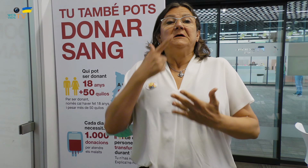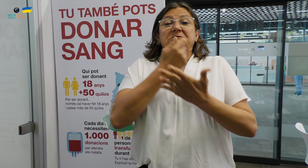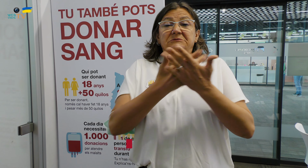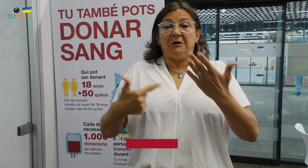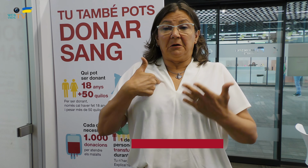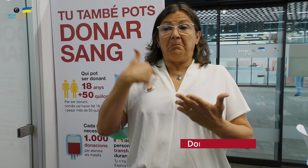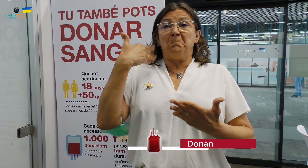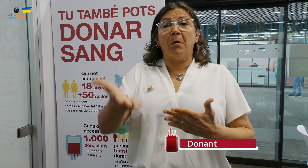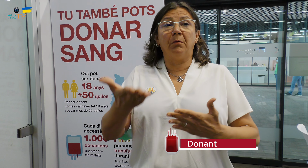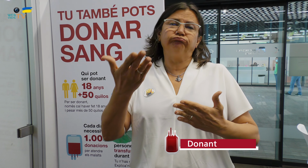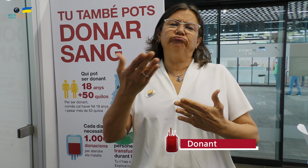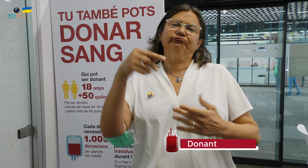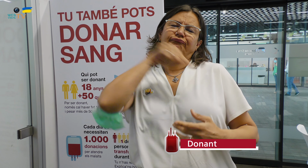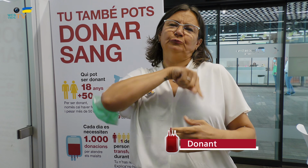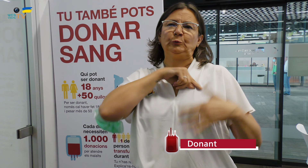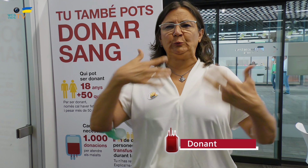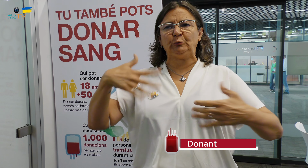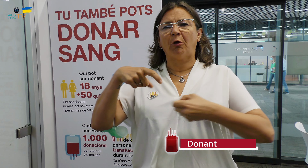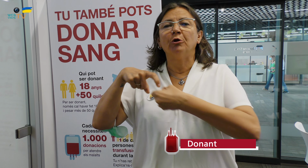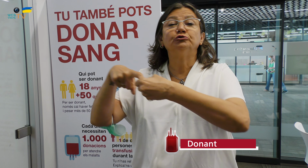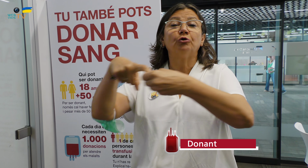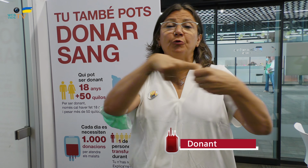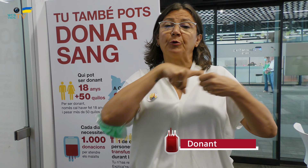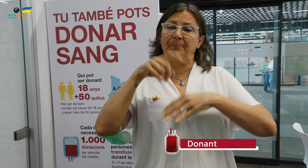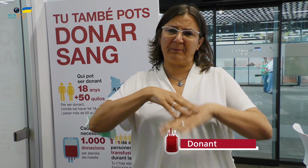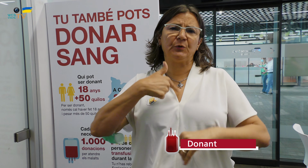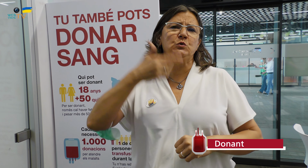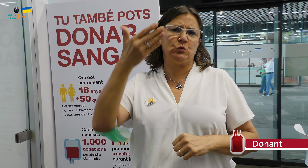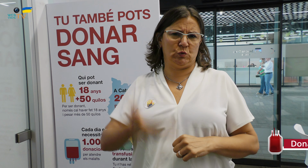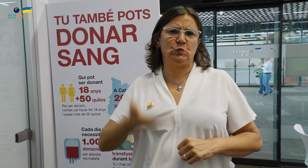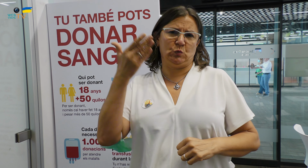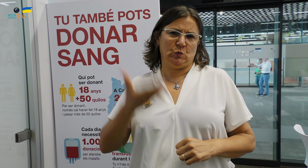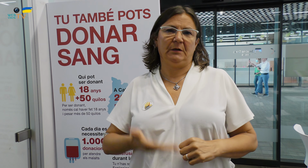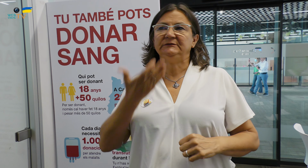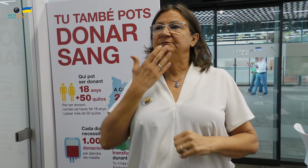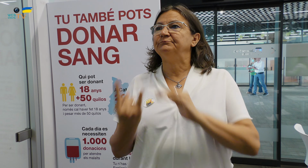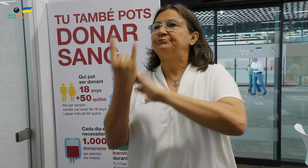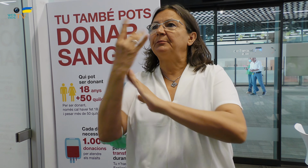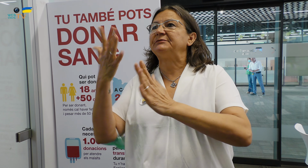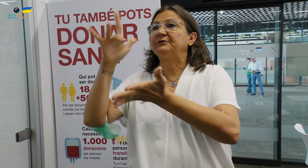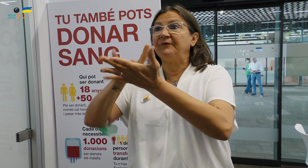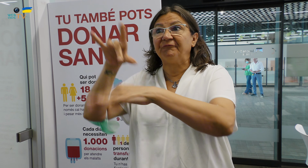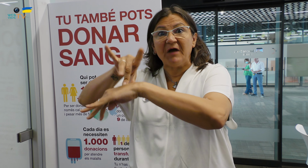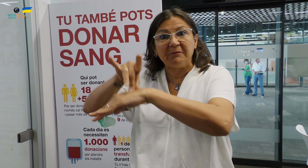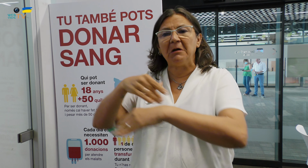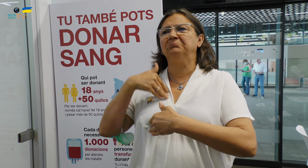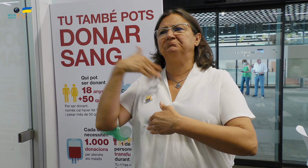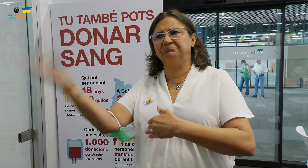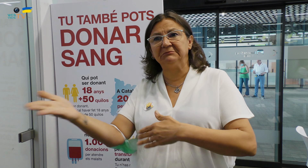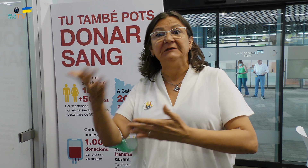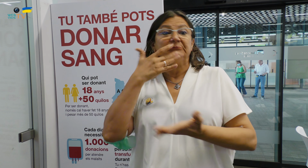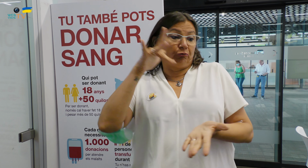Donar sang és un acte de solidaritat molt important. Si una persona ho necessita, li donem sang,